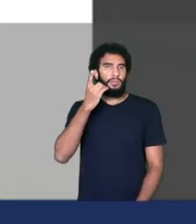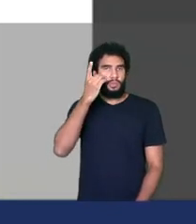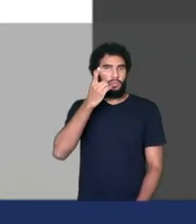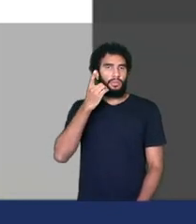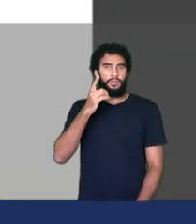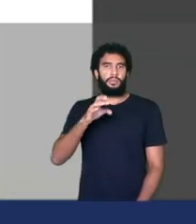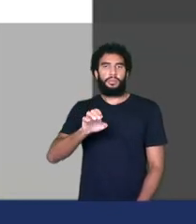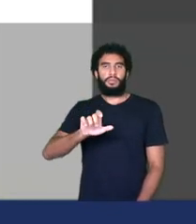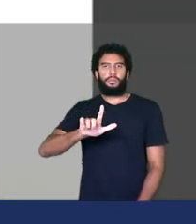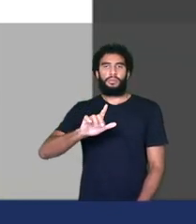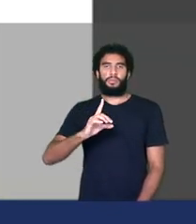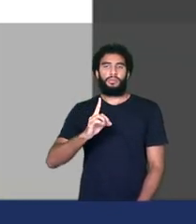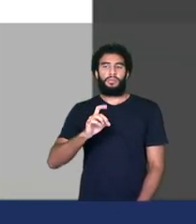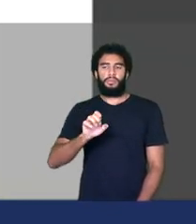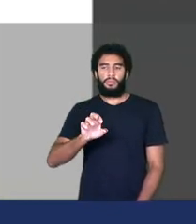SOMAR TAMBÉM AO COMPANHEIRO, COLEGA, DEPUTADO HELDER